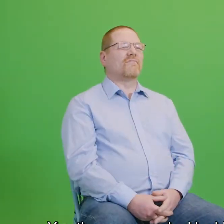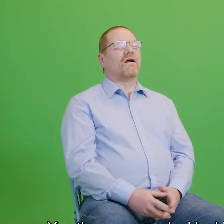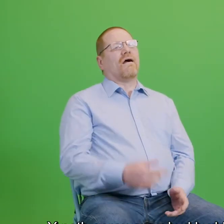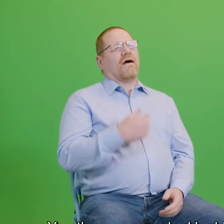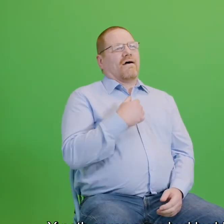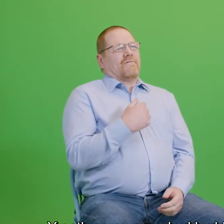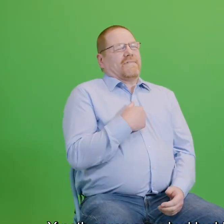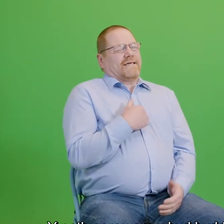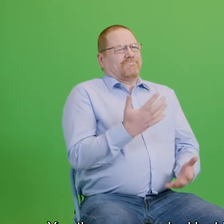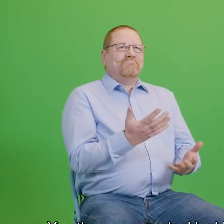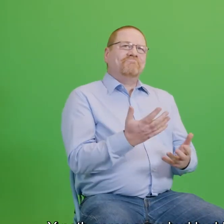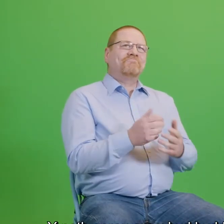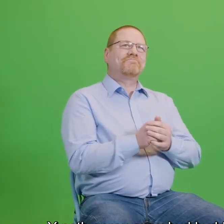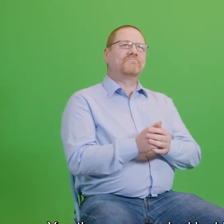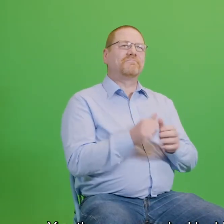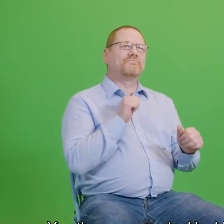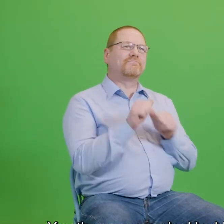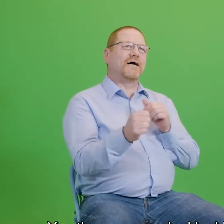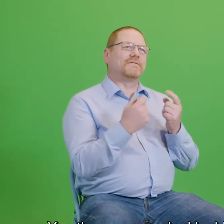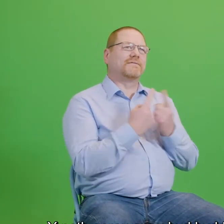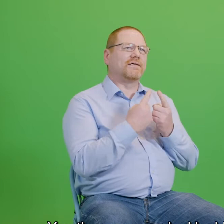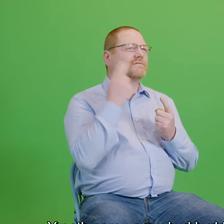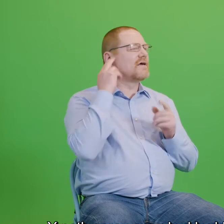Y peth gorau am y byd byddar i mi...